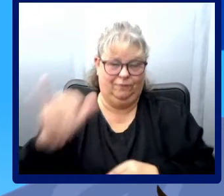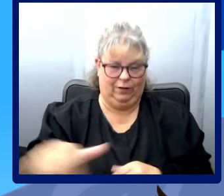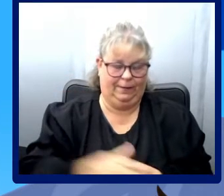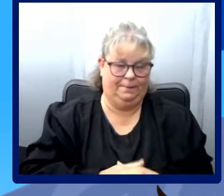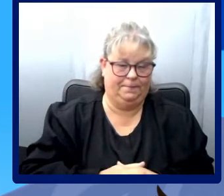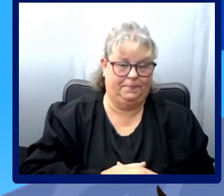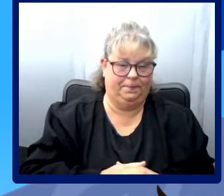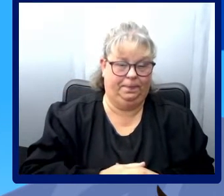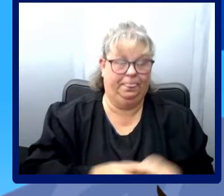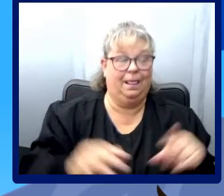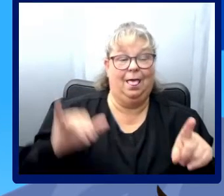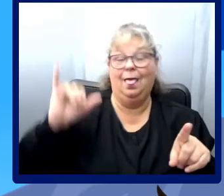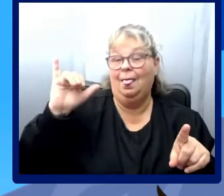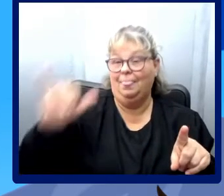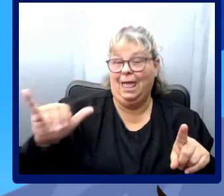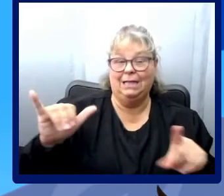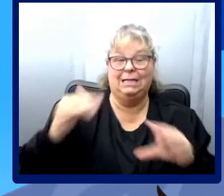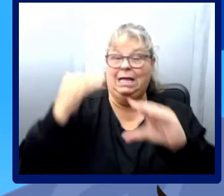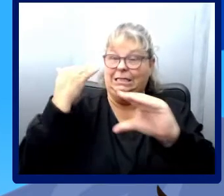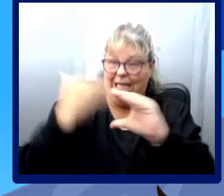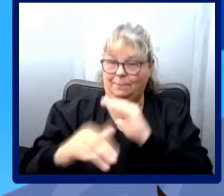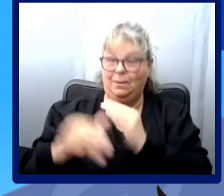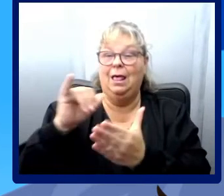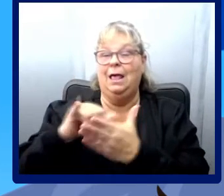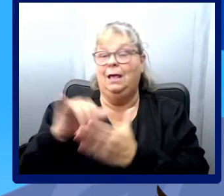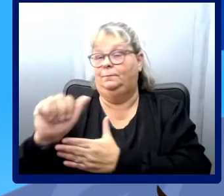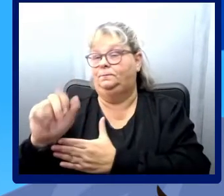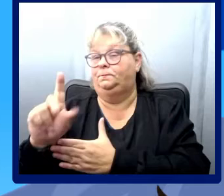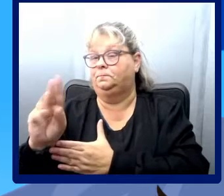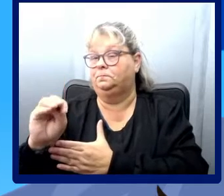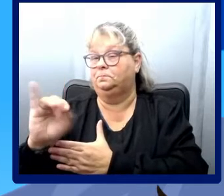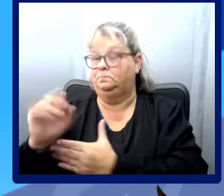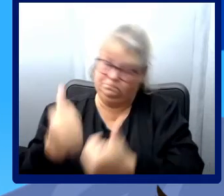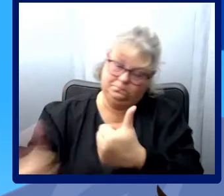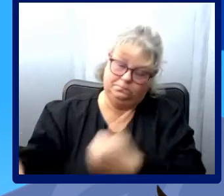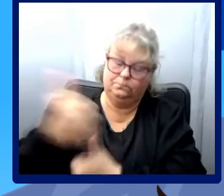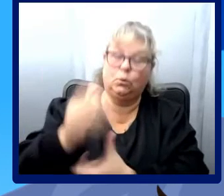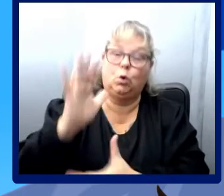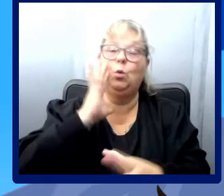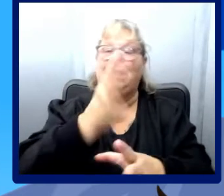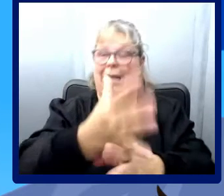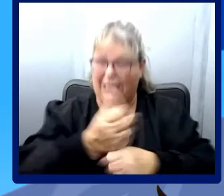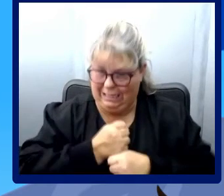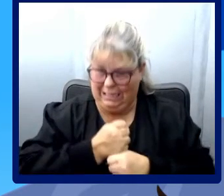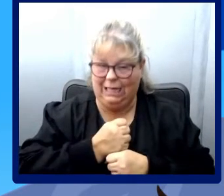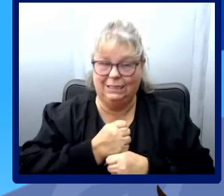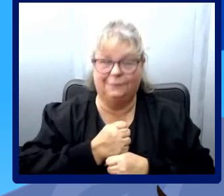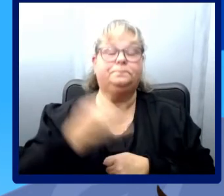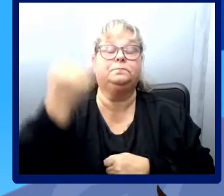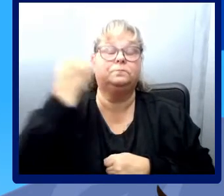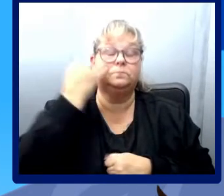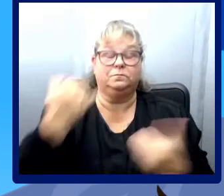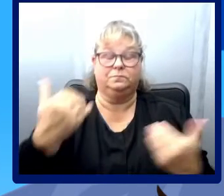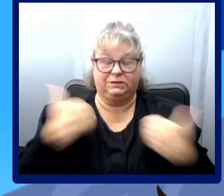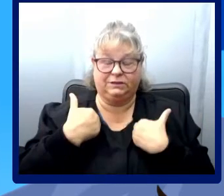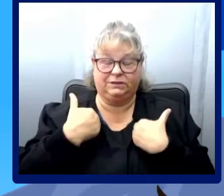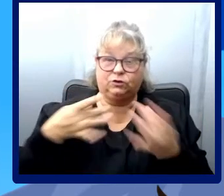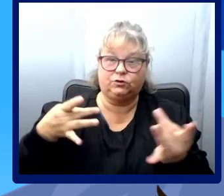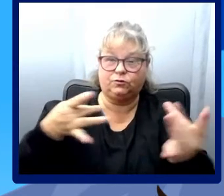Este es el correo electrónico que el administrador recibirá. El administrador será notificado de que hay un mensaje de error de flujo y el mensaje de error de flujo se incluirá en él.